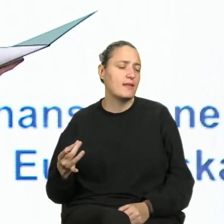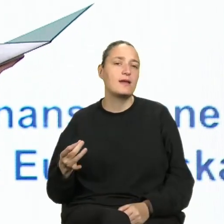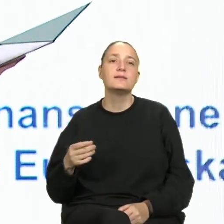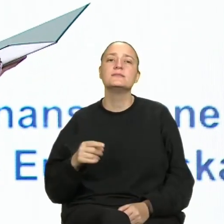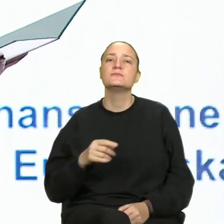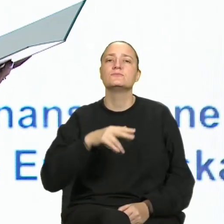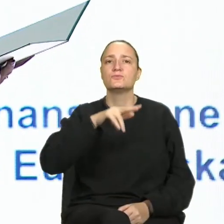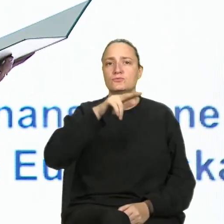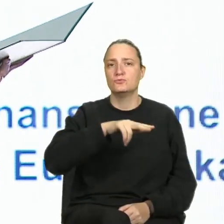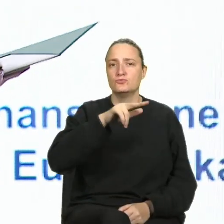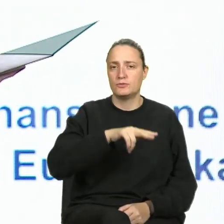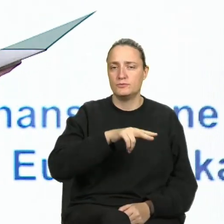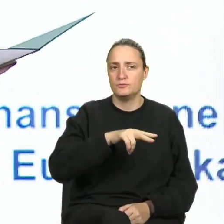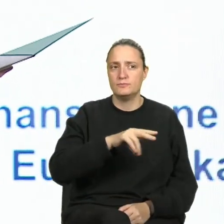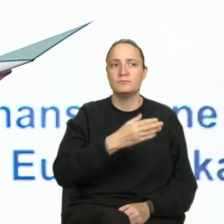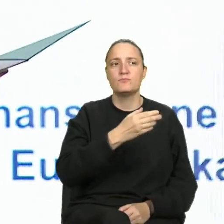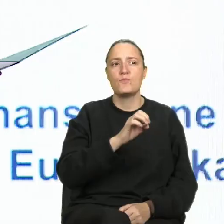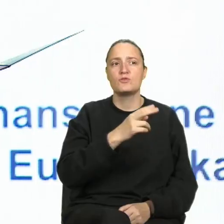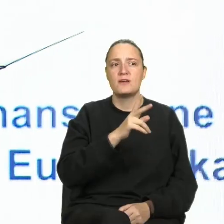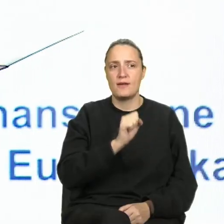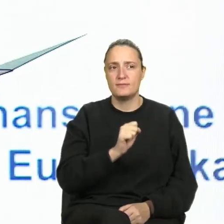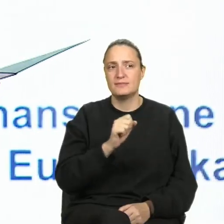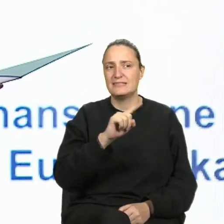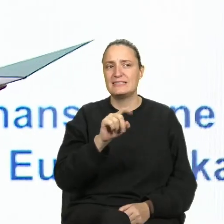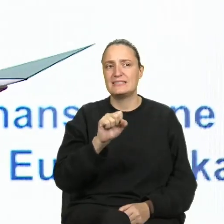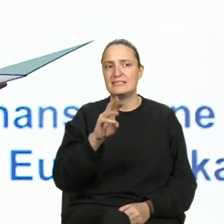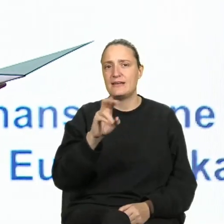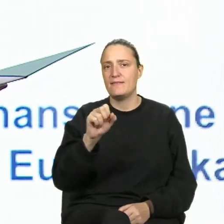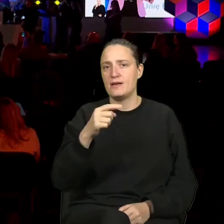trzecie miejsce zajęła Pani Monika Zawadzka. Zapraszamy.